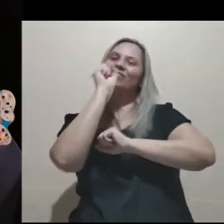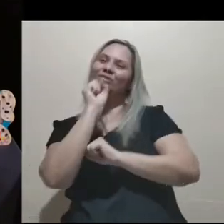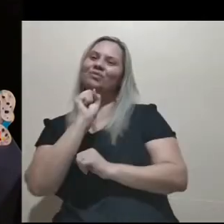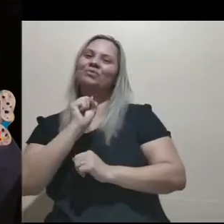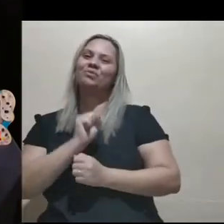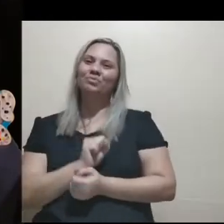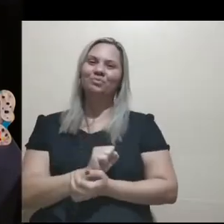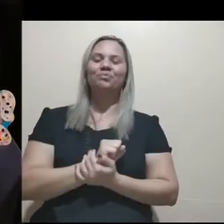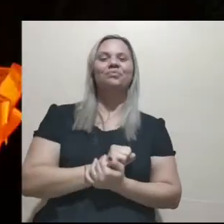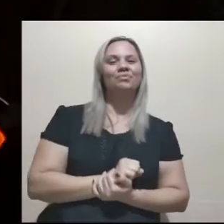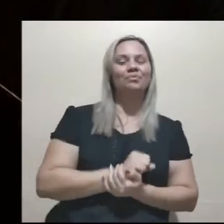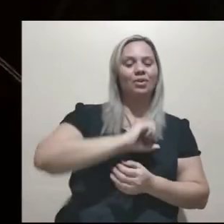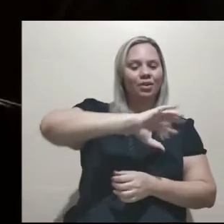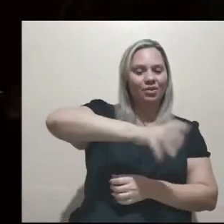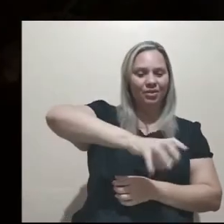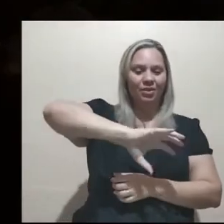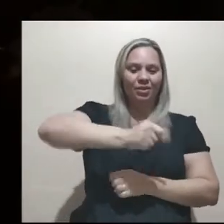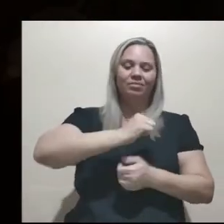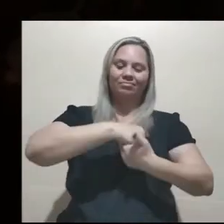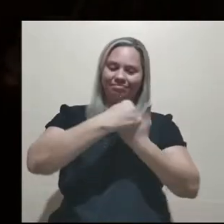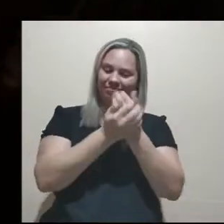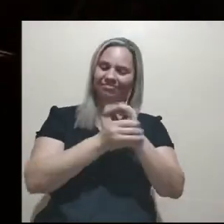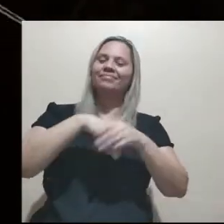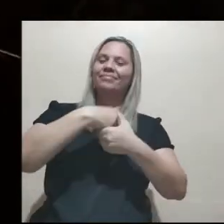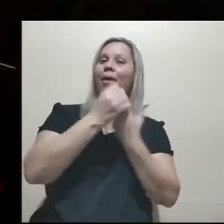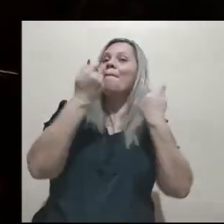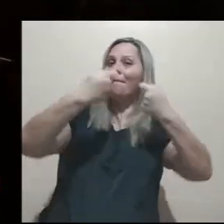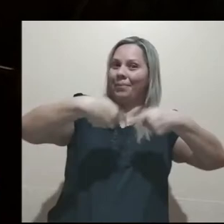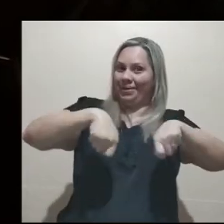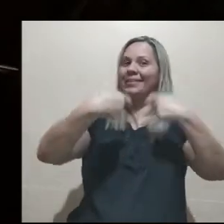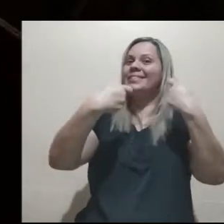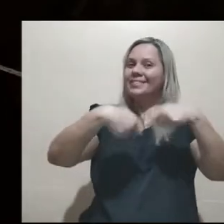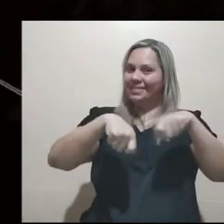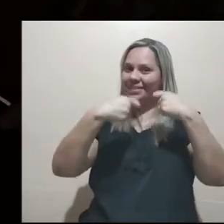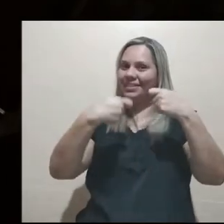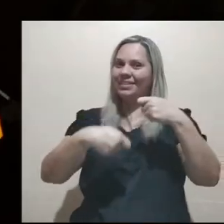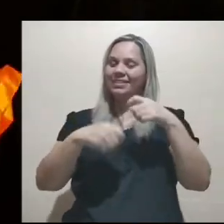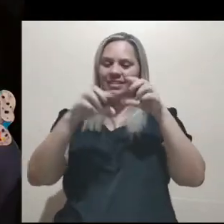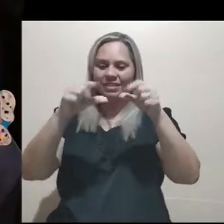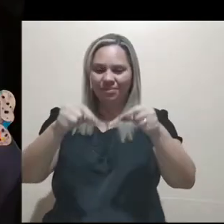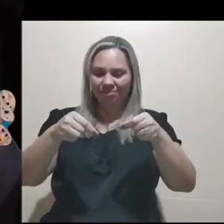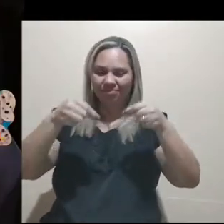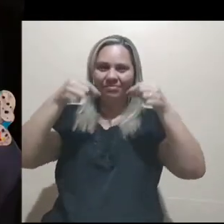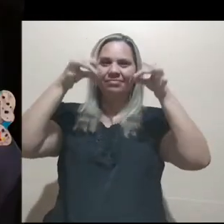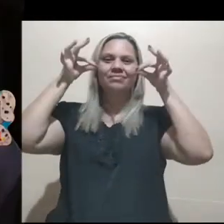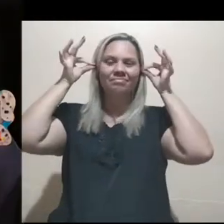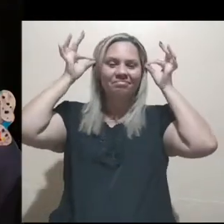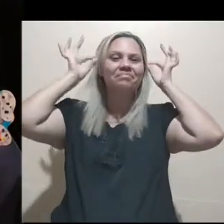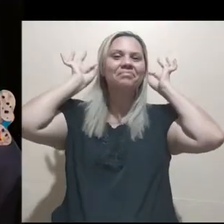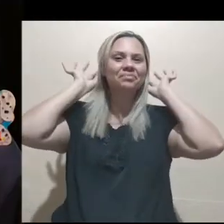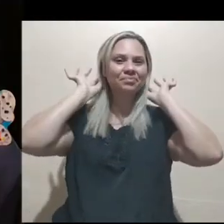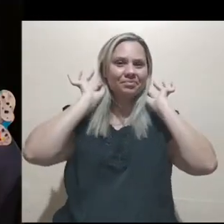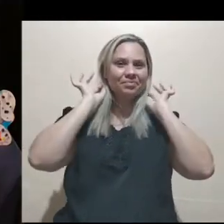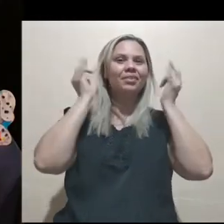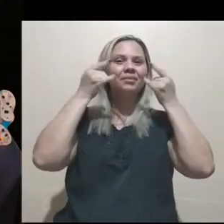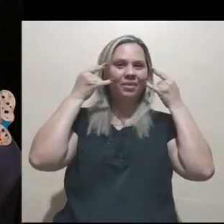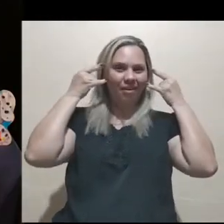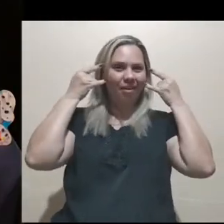Vɑmos nossɑs mα̃os lɑvɑr... trɑlɑlά. E ɑ mάscɑrɑ usɑr... trɑlɑlά.